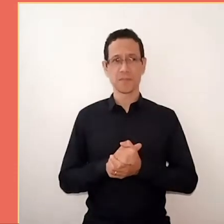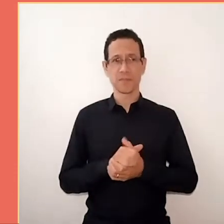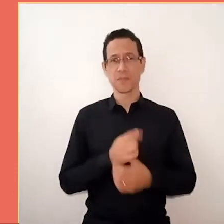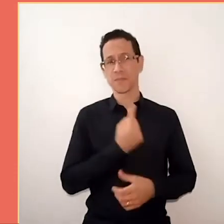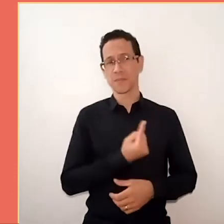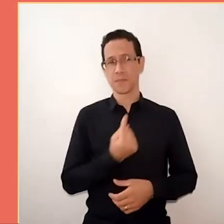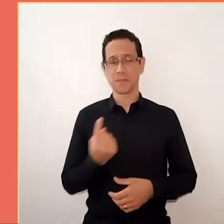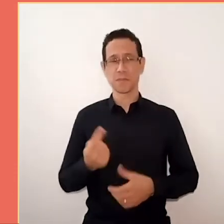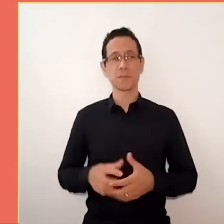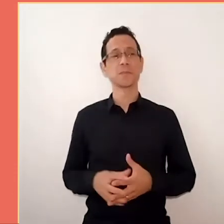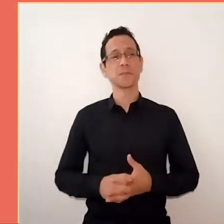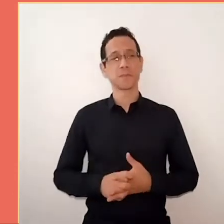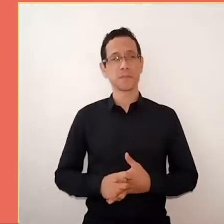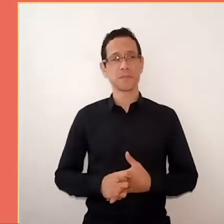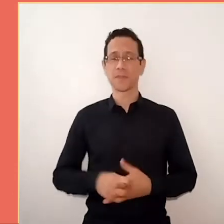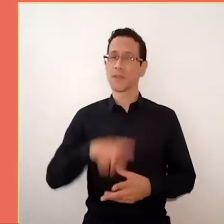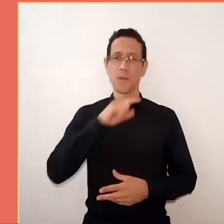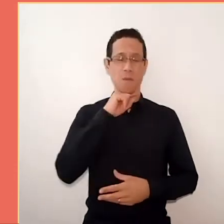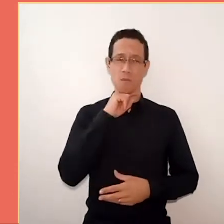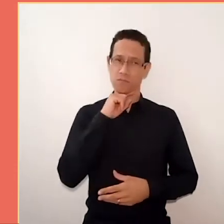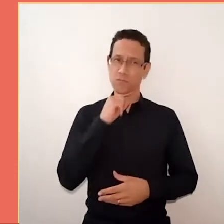…consigam amalgamar, especialmente.